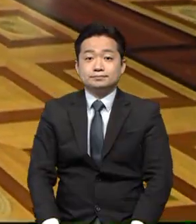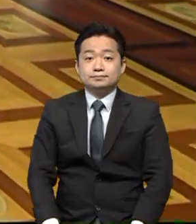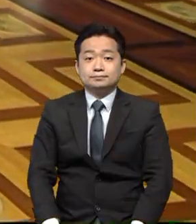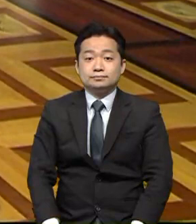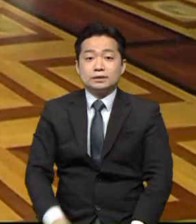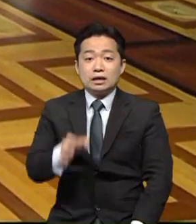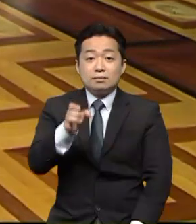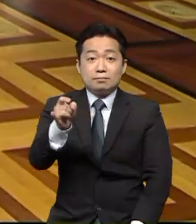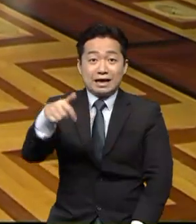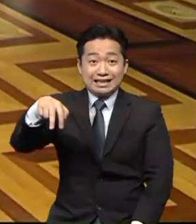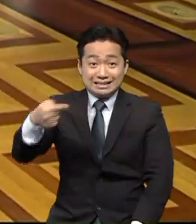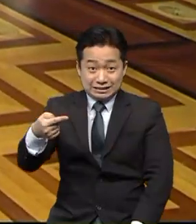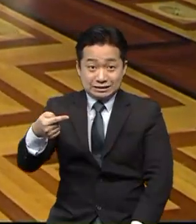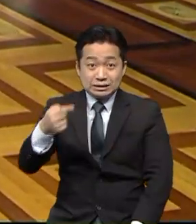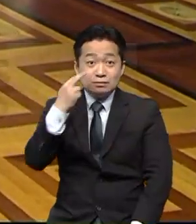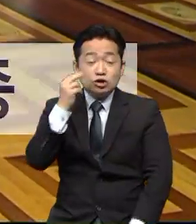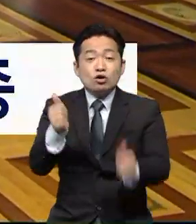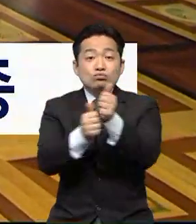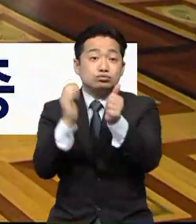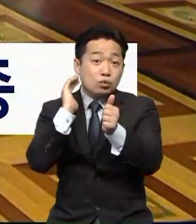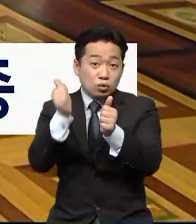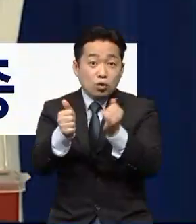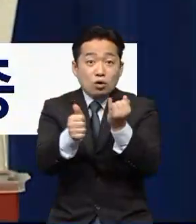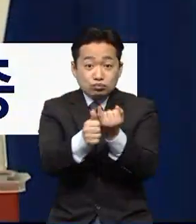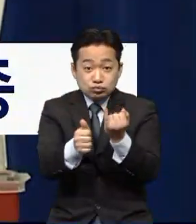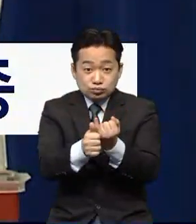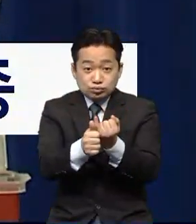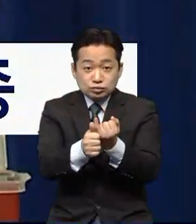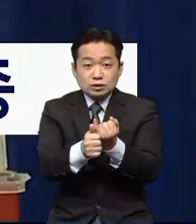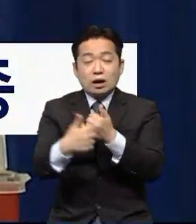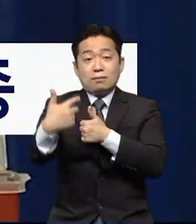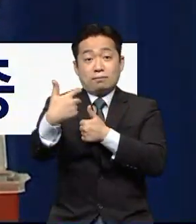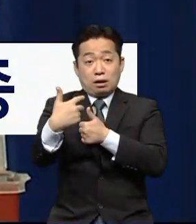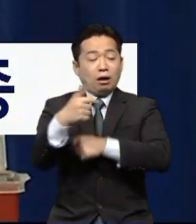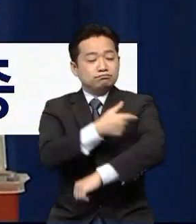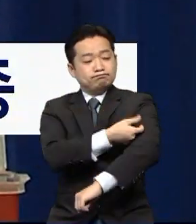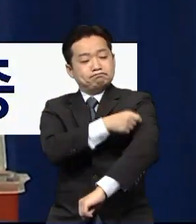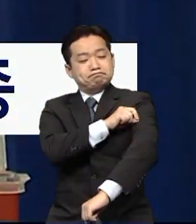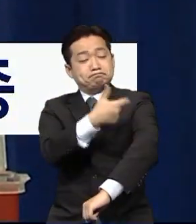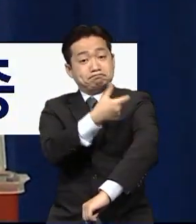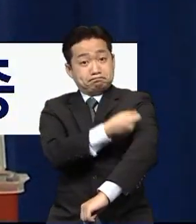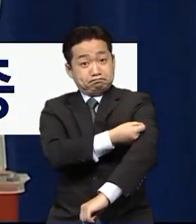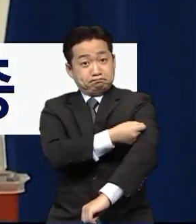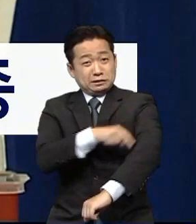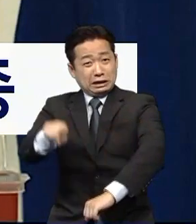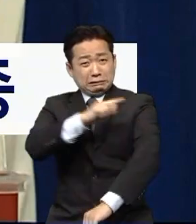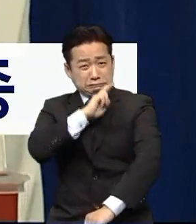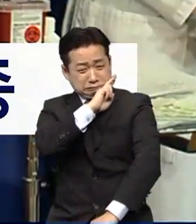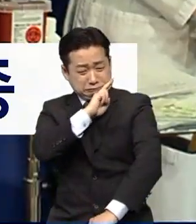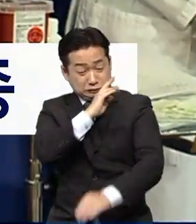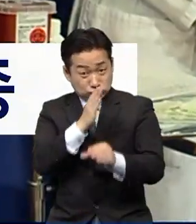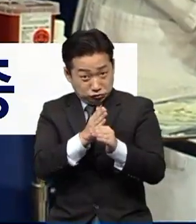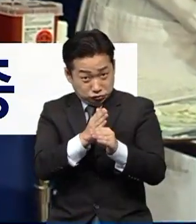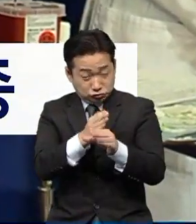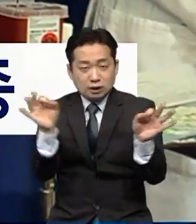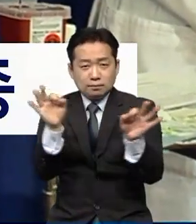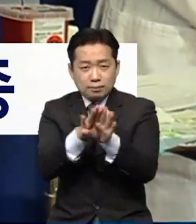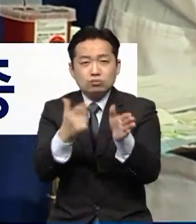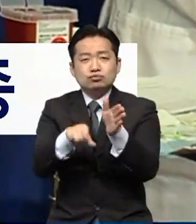(특파원) 펜스 미국 부통령 부부가 나란히 카메라 앞에서 팔을 걷어올렸습니다. 백신에 대한 불신을 해소하기 위해 먼저 백신 접종에 나선 겁니다.